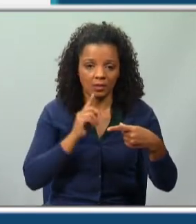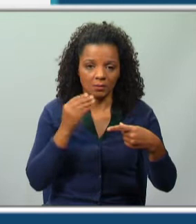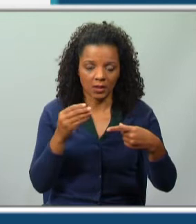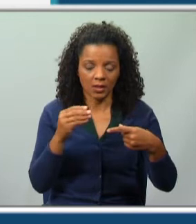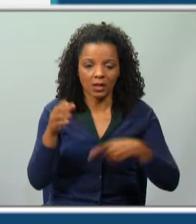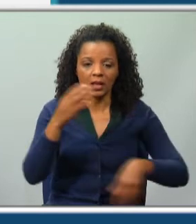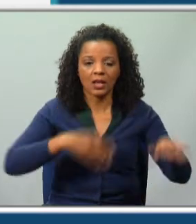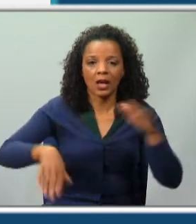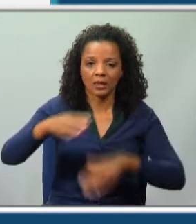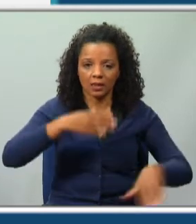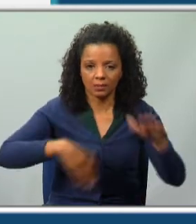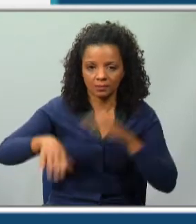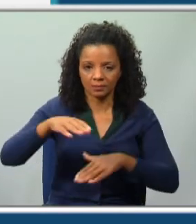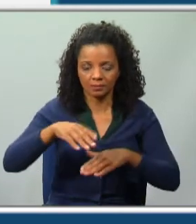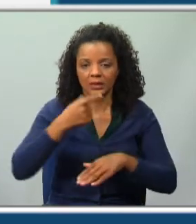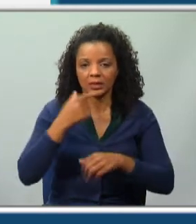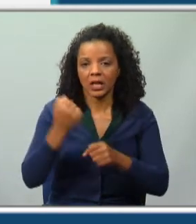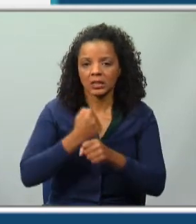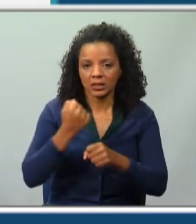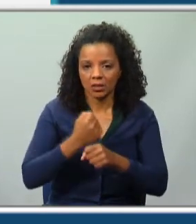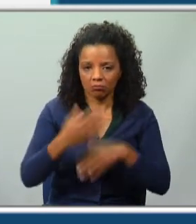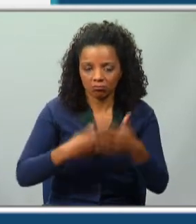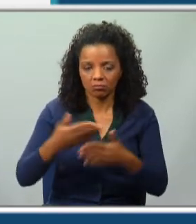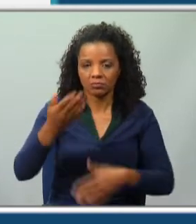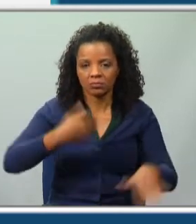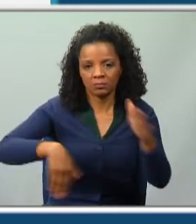praia O que quer dizer que ela está a fazer uma ação está aqui a nadar 海灘 她是什麼意思做個動作是來游泳的